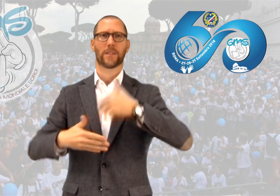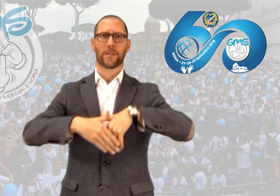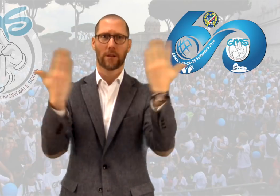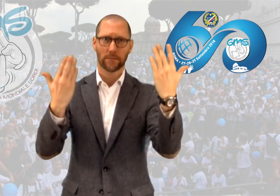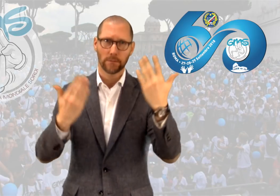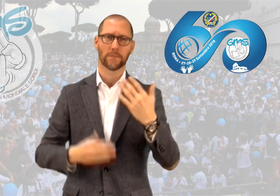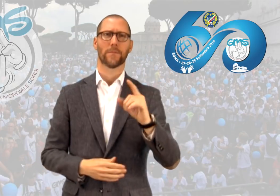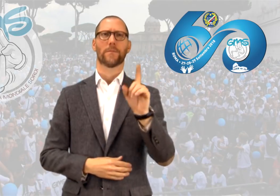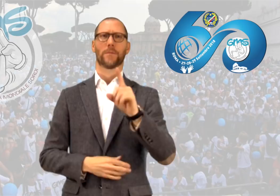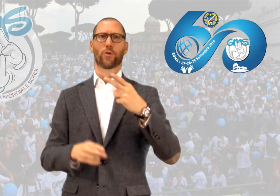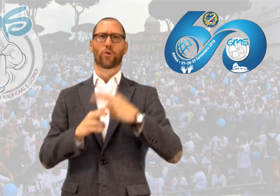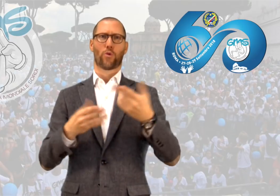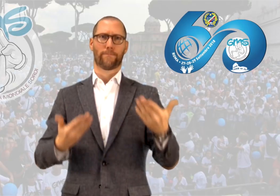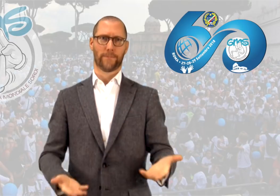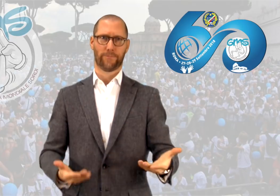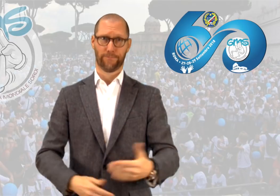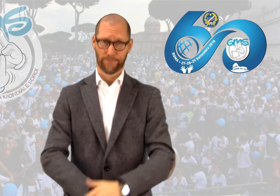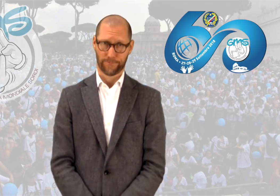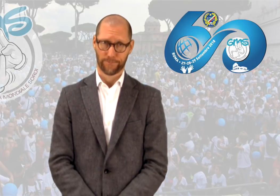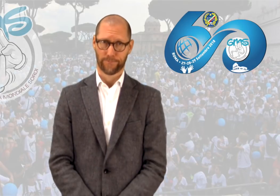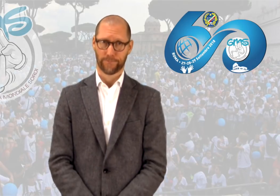della GMS 2018 che si svolgerà a Roma.